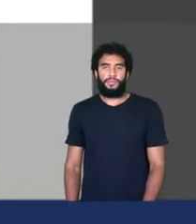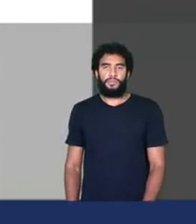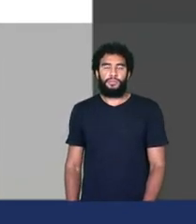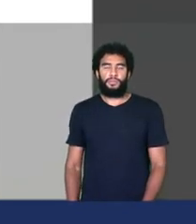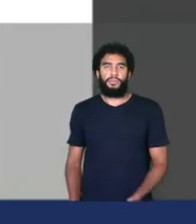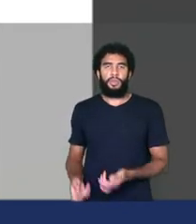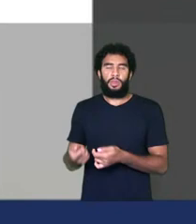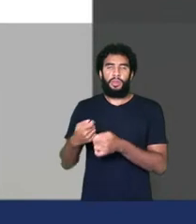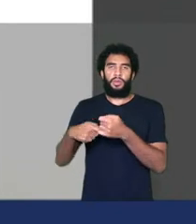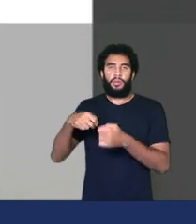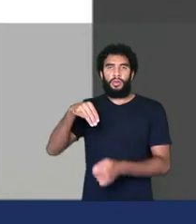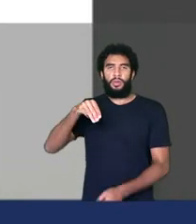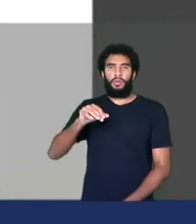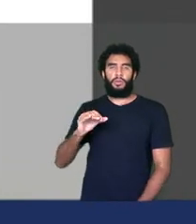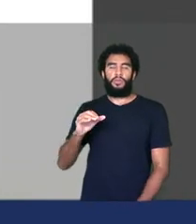DE RENDA , RENDA. A MICROECONOMIA, A ECONOMIA